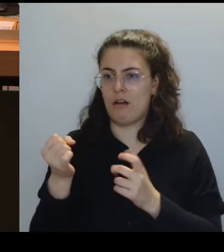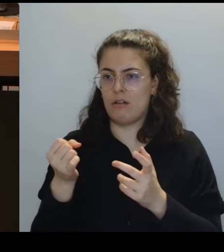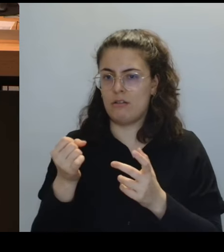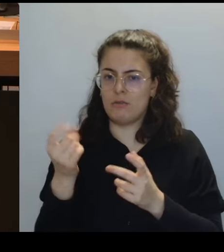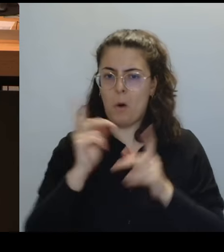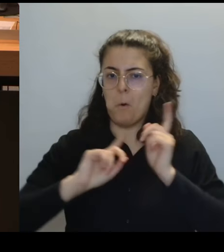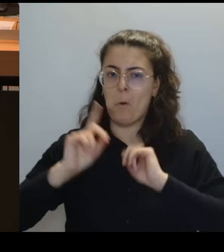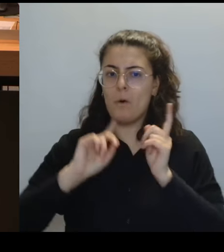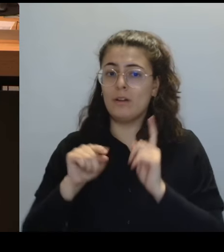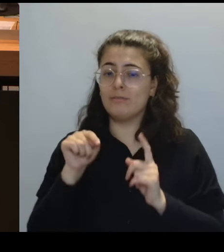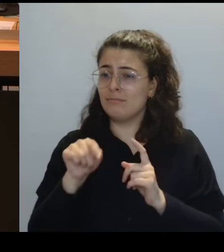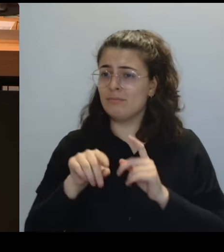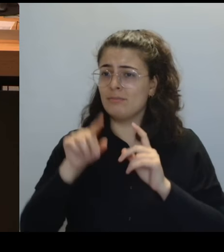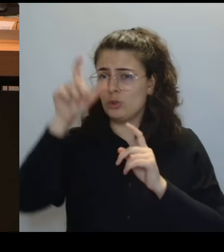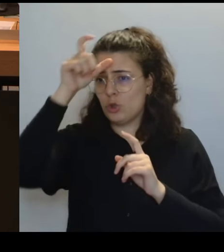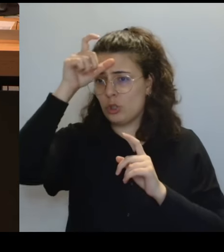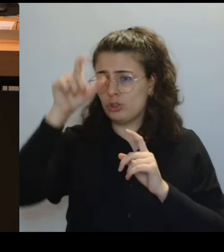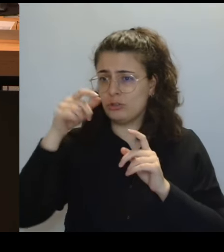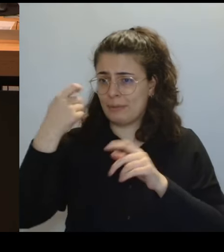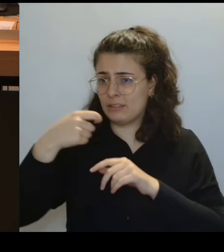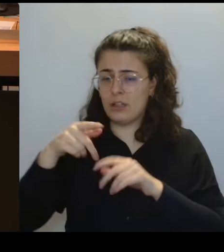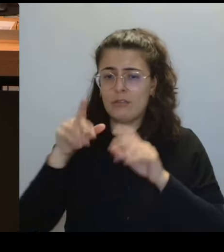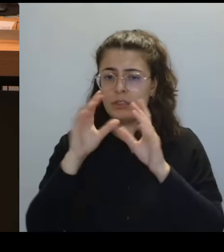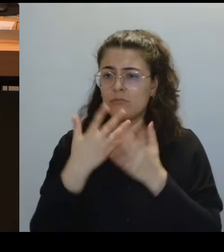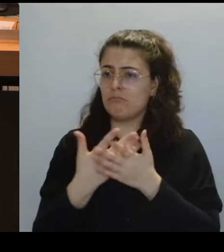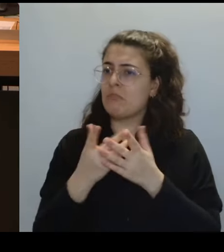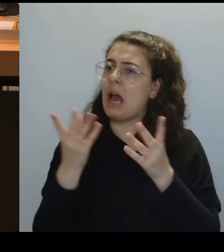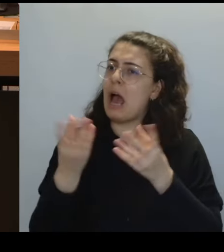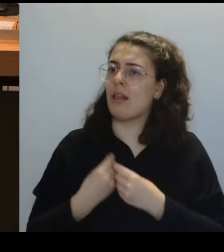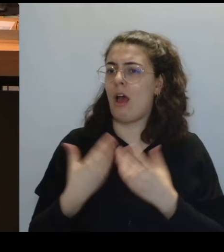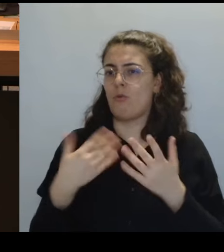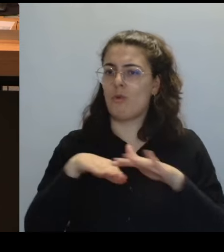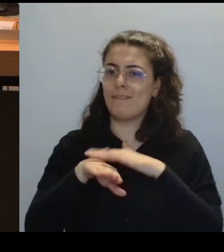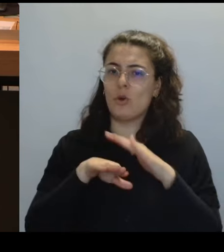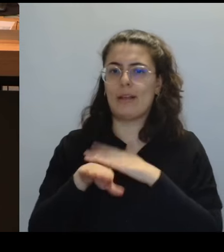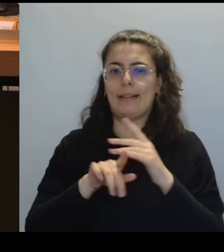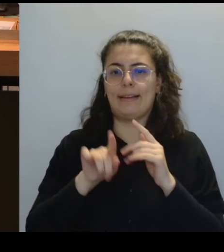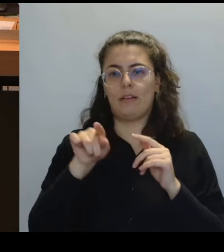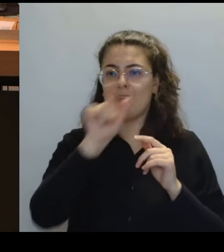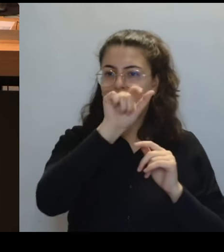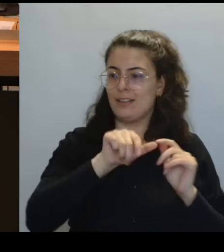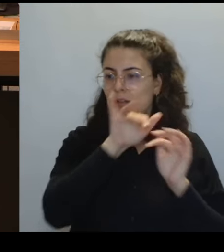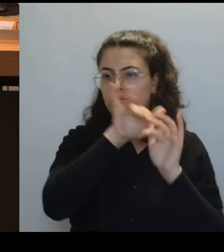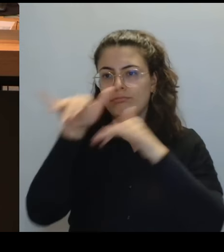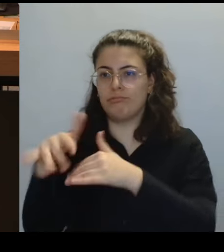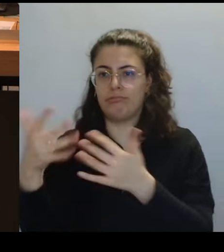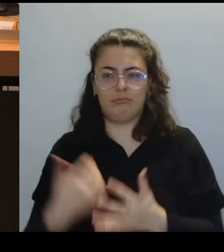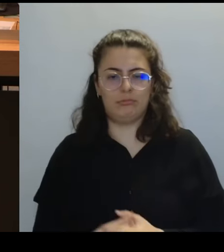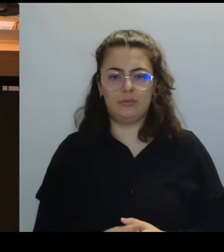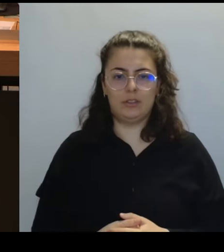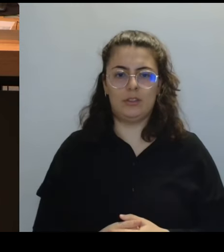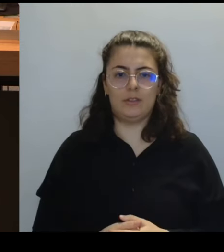Einladung an etwaige Flüchtlinge aus dem Gazastreifen. Sie hätten auch vorschlagen können, dass Katar oder